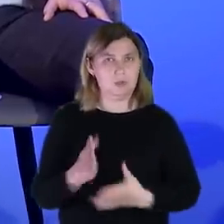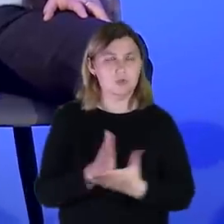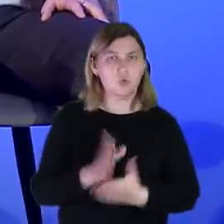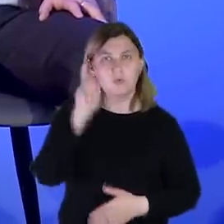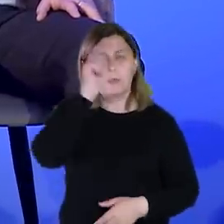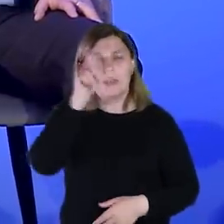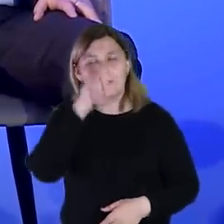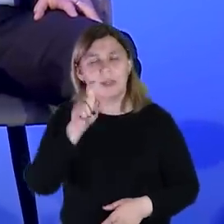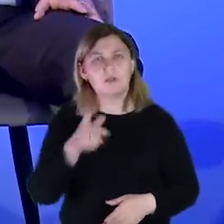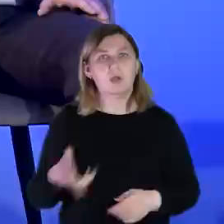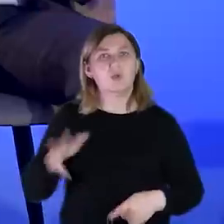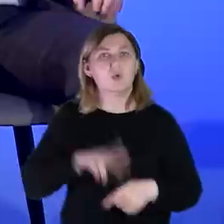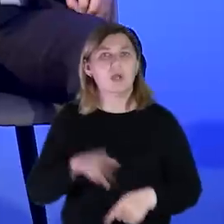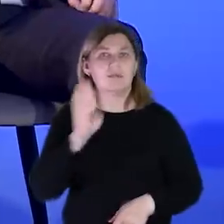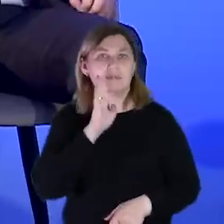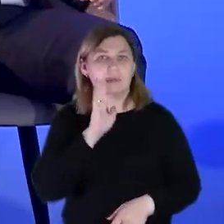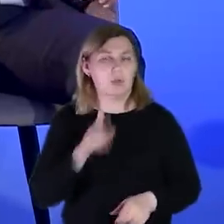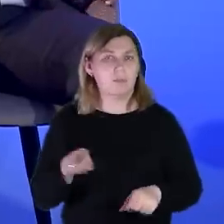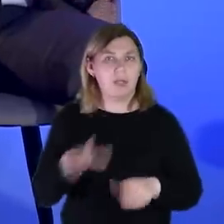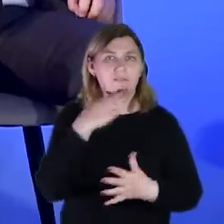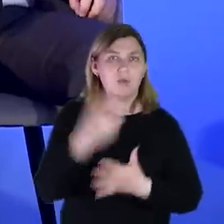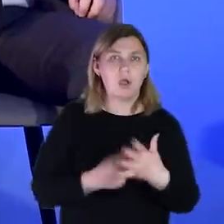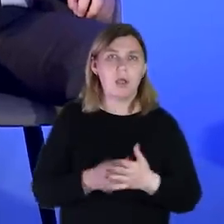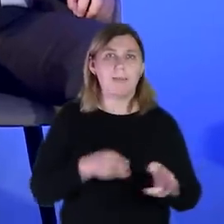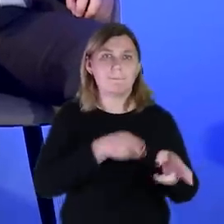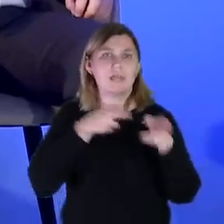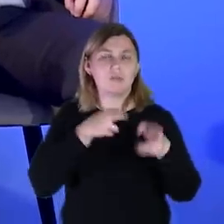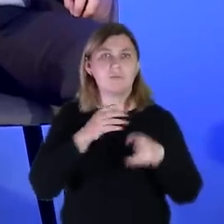niemieckich, które tak samo wykorzystują np. myśliwych na ambonach, którzy widzą,